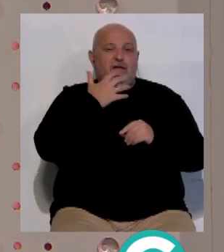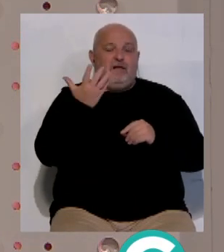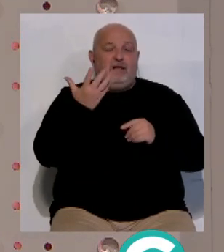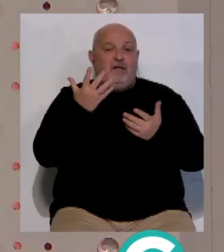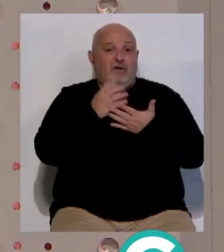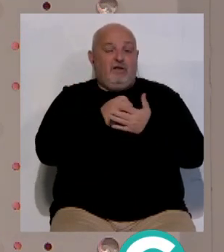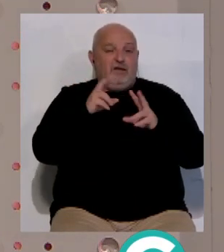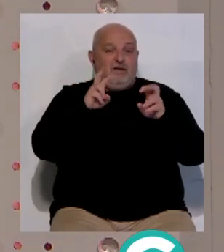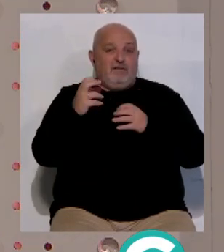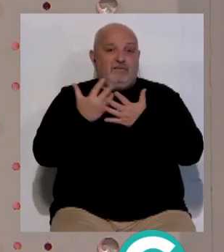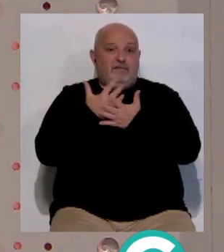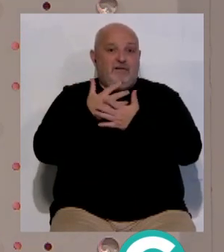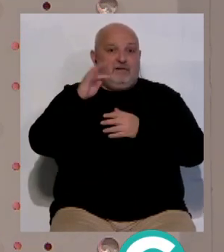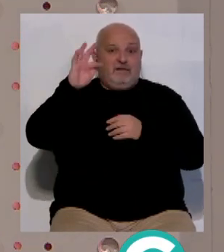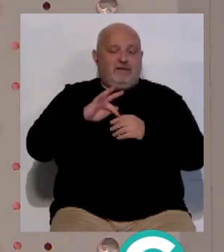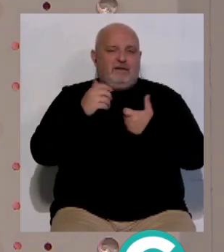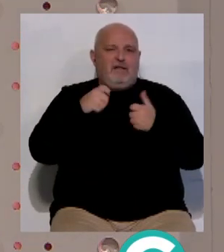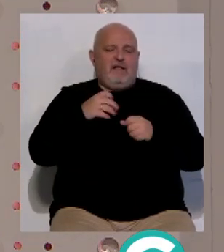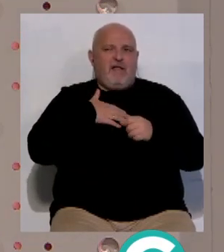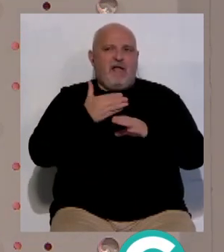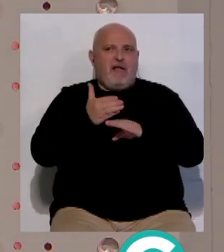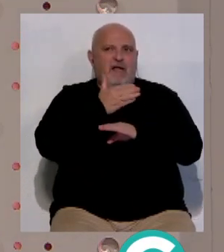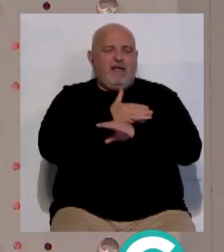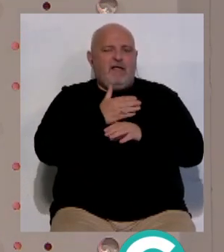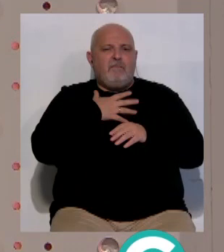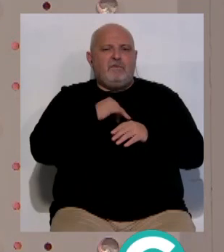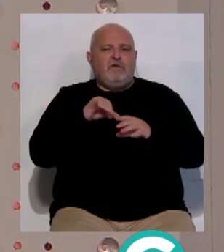los factores que tú estás hablando tanto de la falta previa como del posible toque como si es